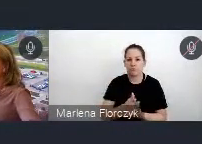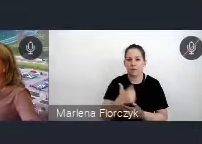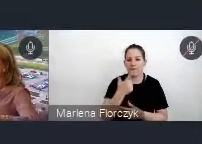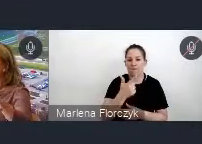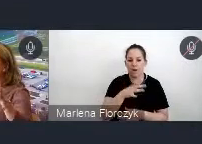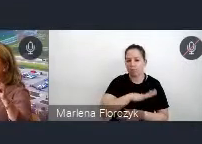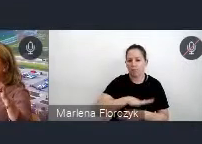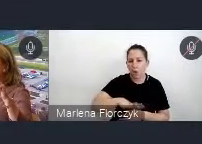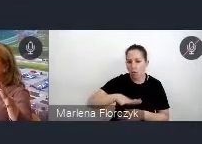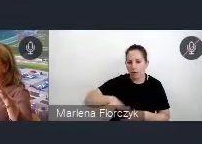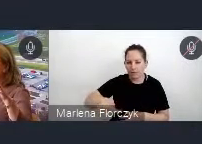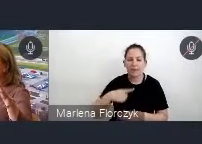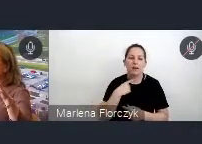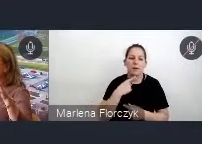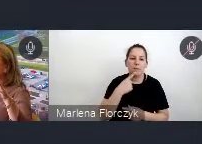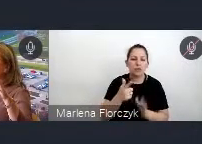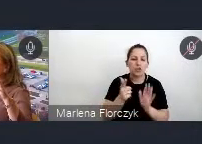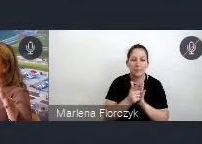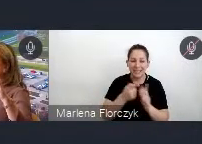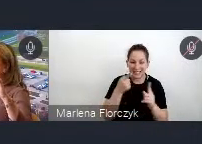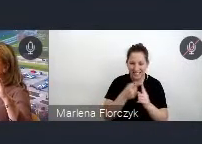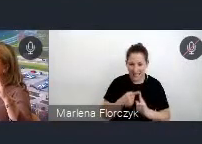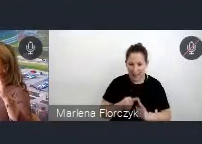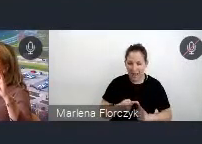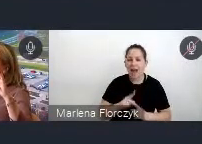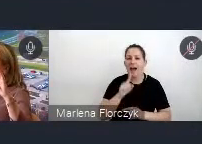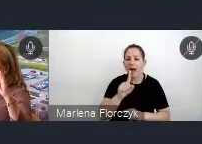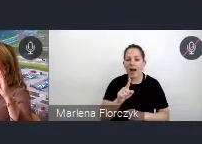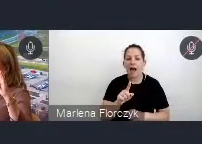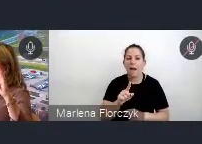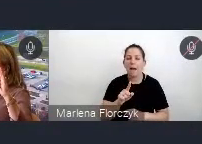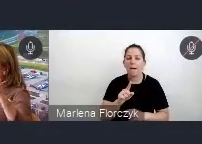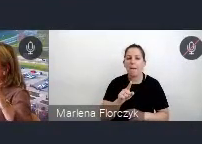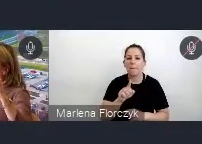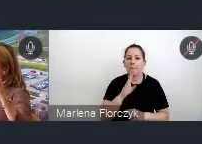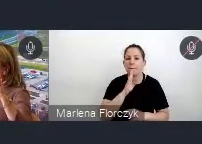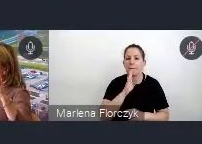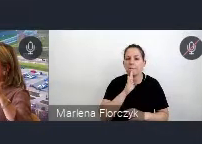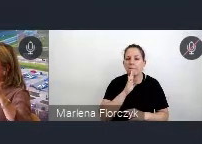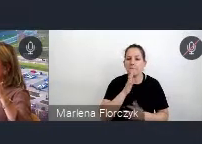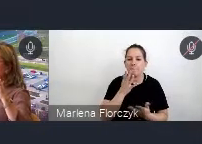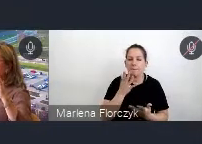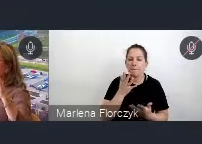bo ja powiem, że te 17 Celów są jakby tak zintegrowane,